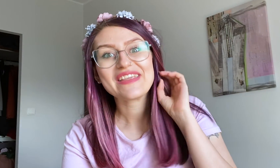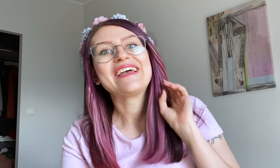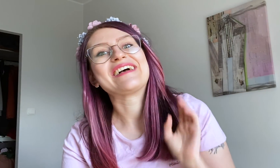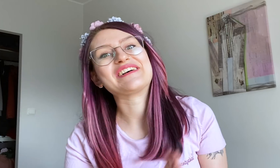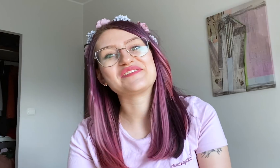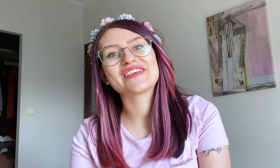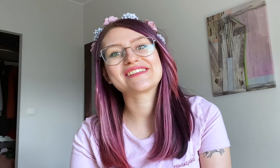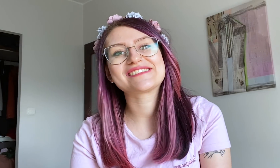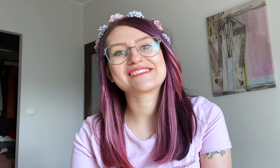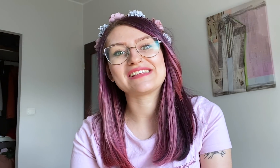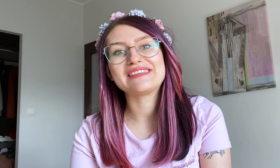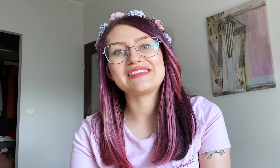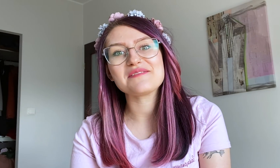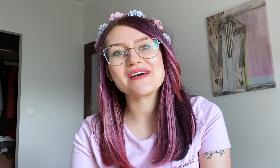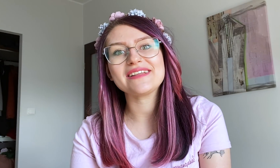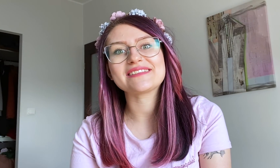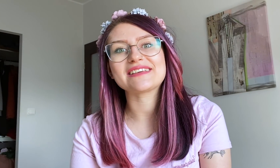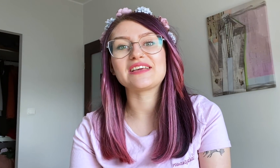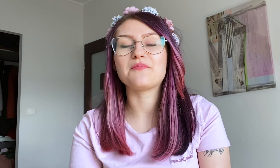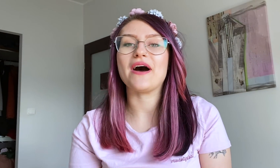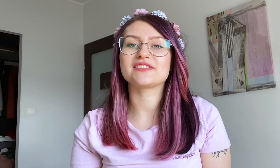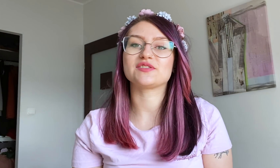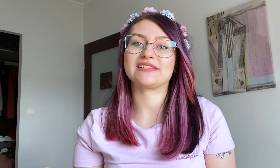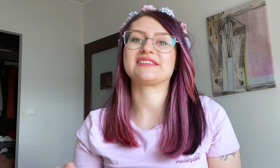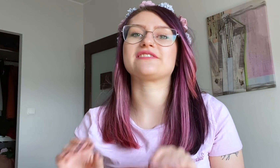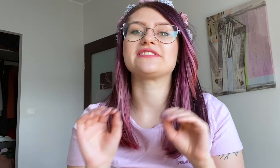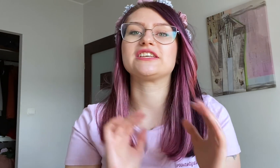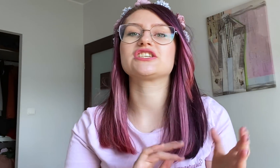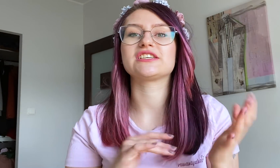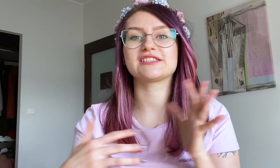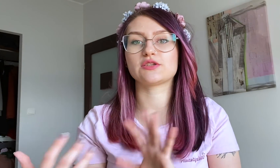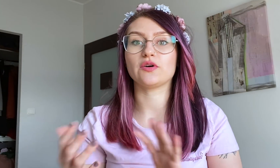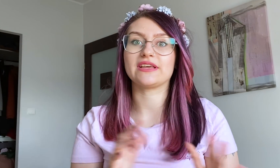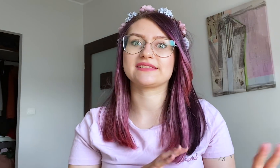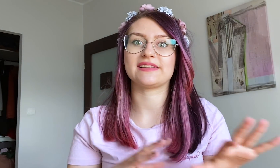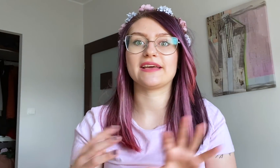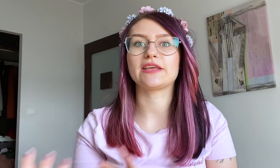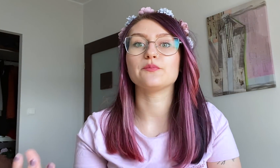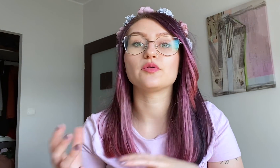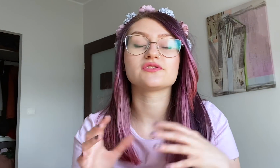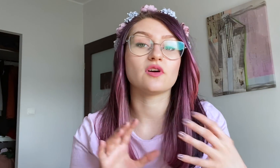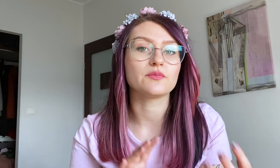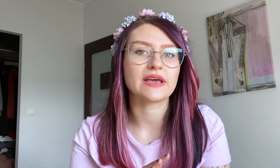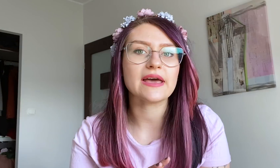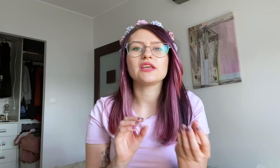więc nie ma takich bardzo jasnych wytycznych, co jest na jakim poziomie.